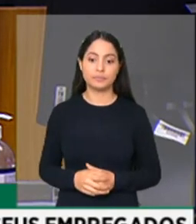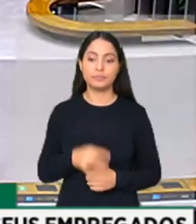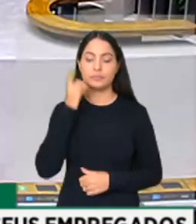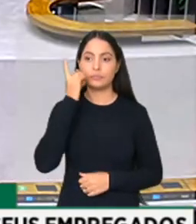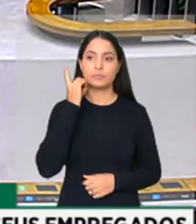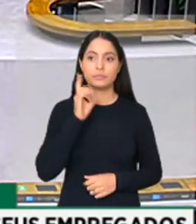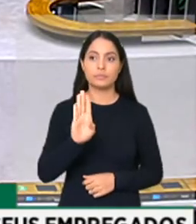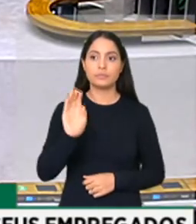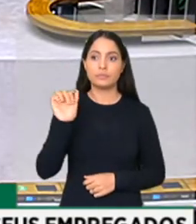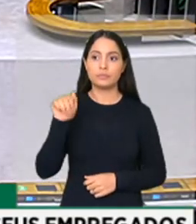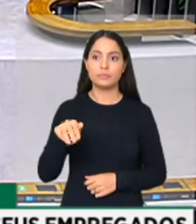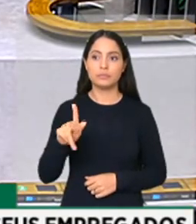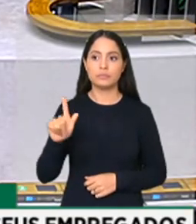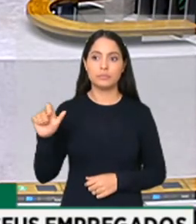REQUERIMENTO, PT. DEPUTADO